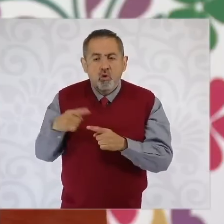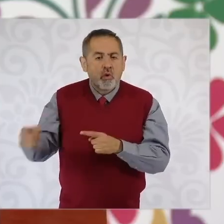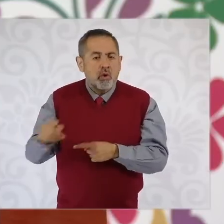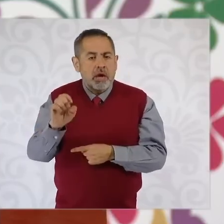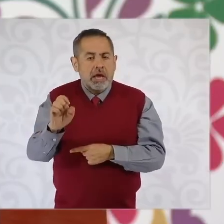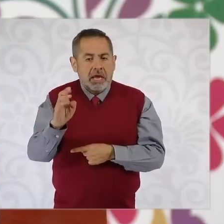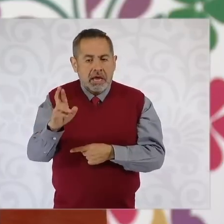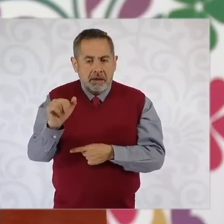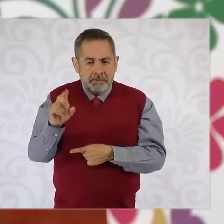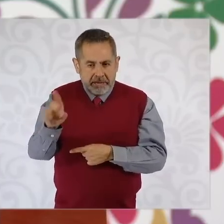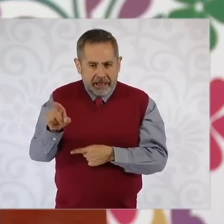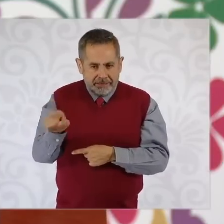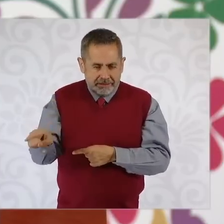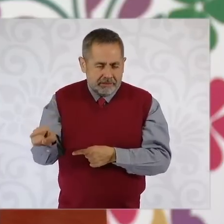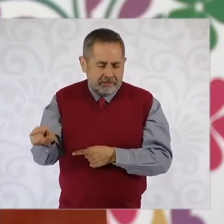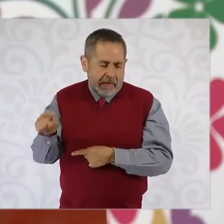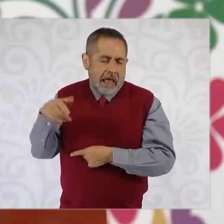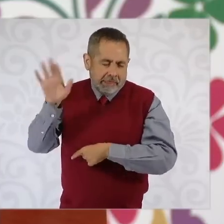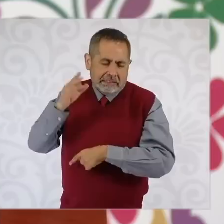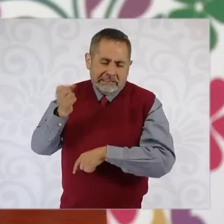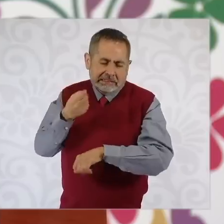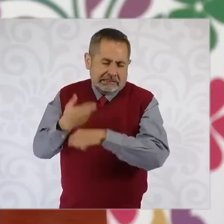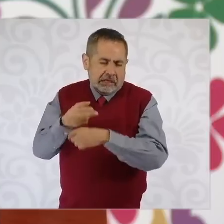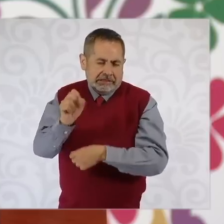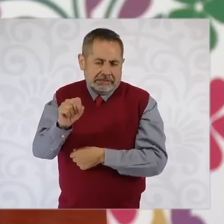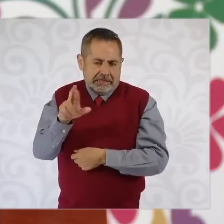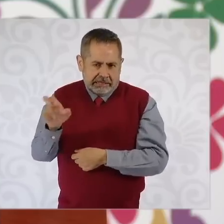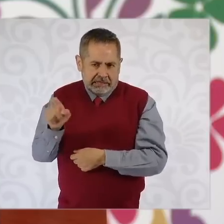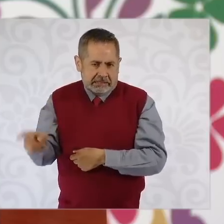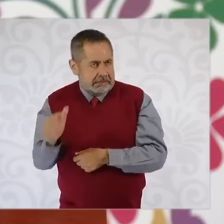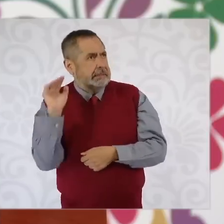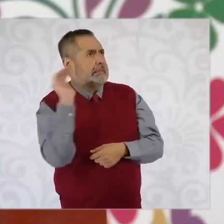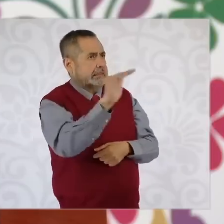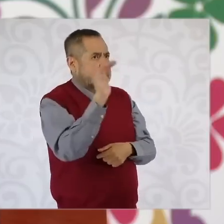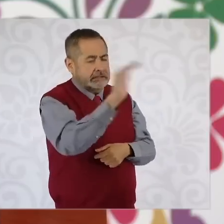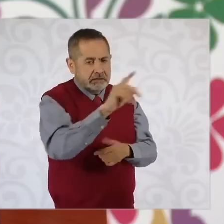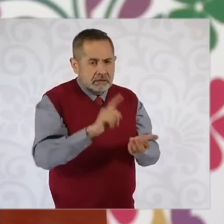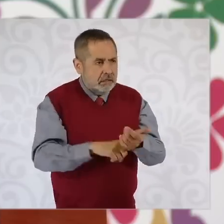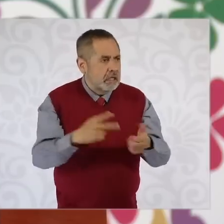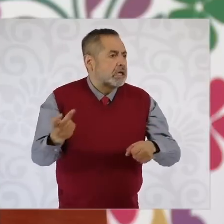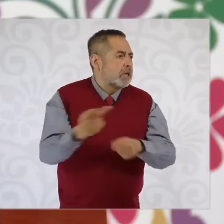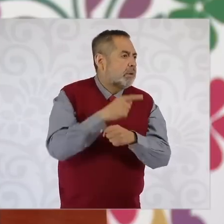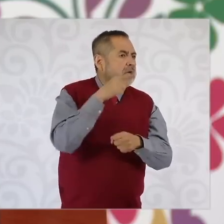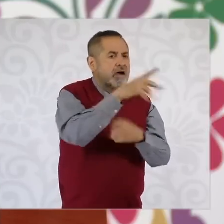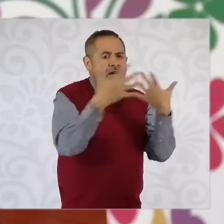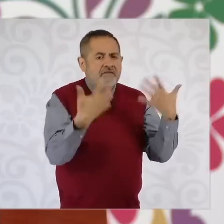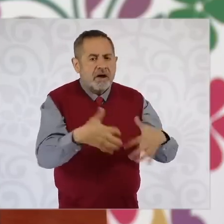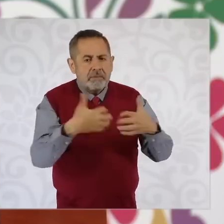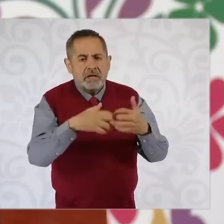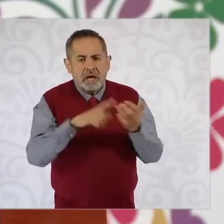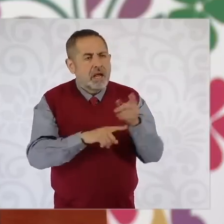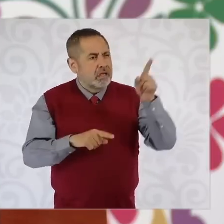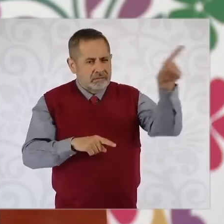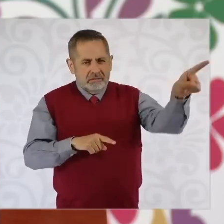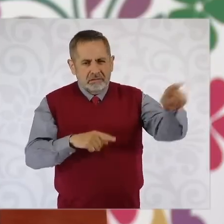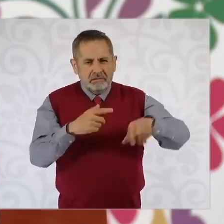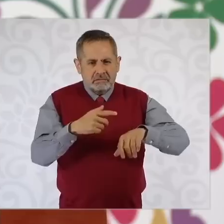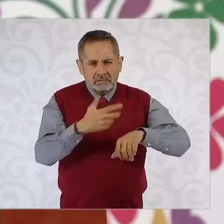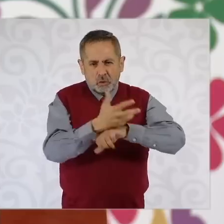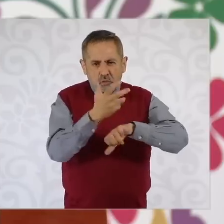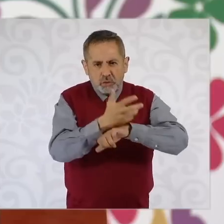y secretario de economía muy importante a las armerías y a las productoras de armas Entonces